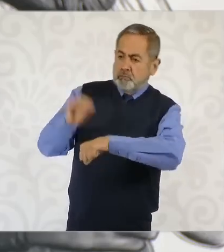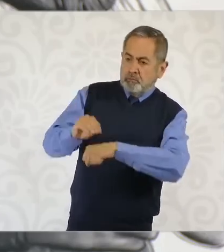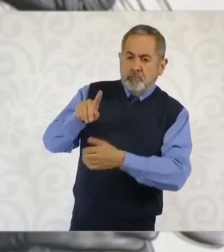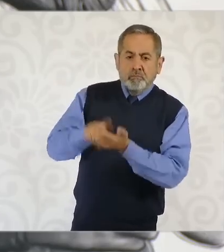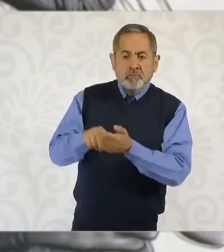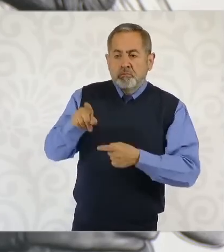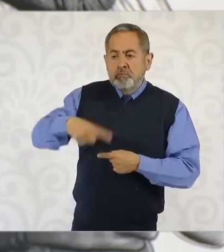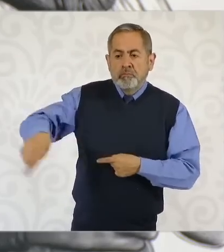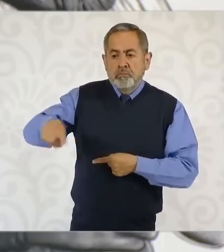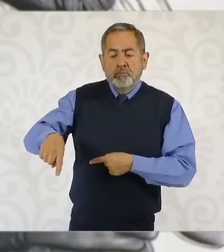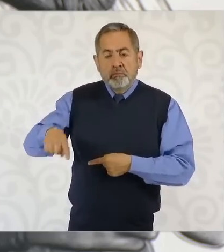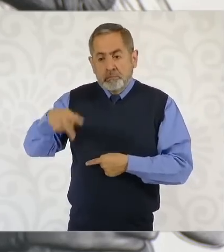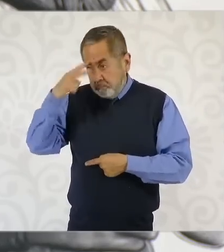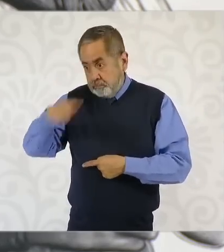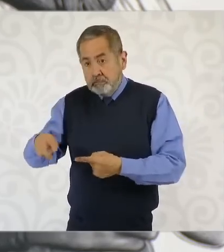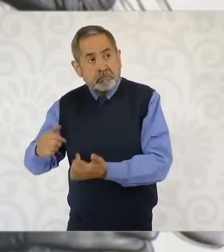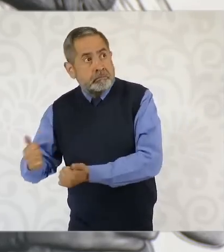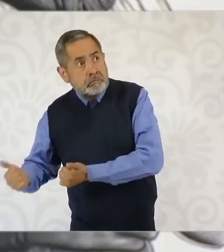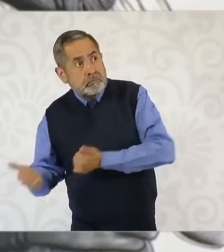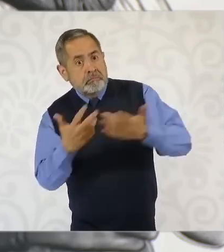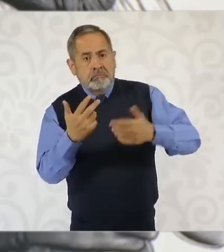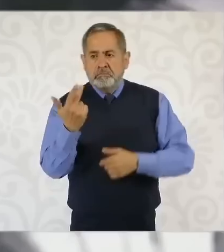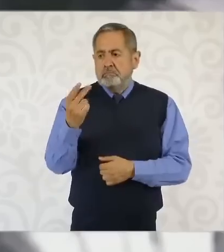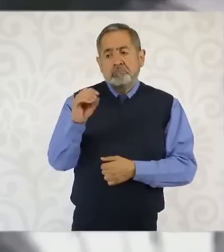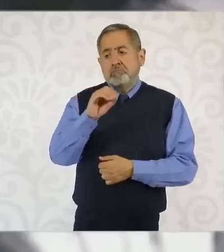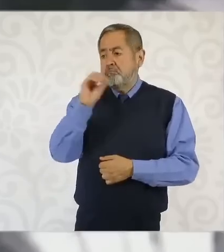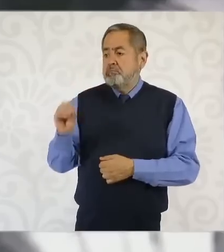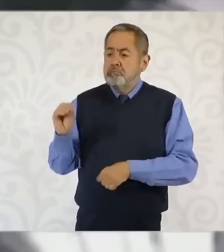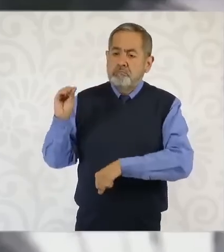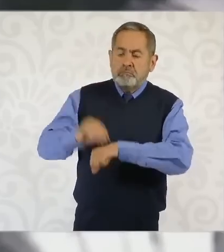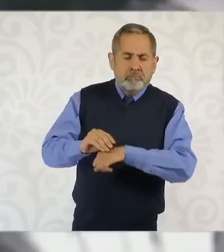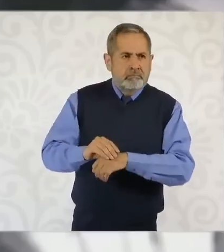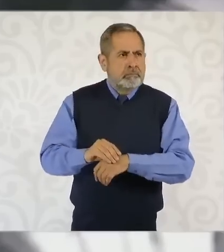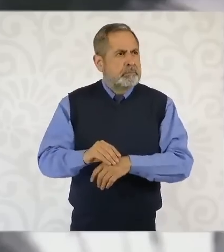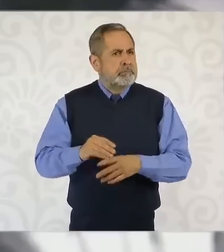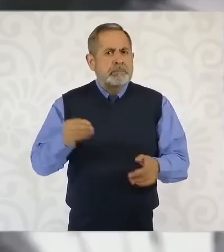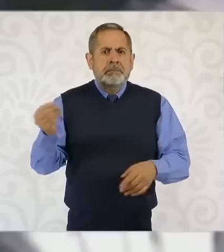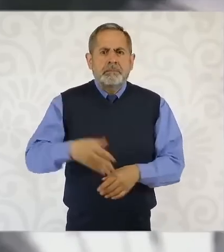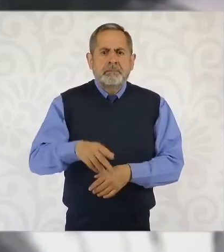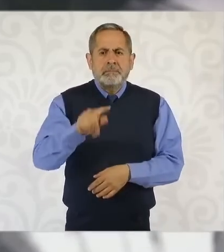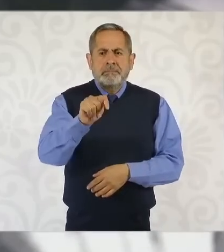ha leído un comunicado con el que busca ganar tiempo antes de concretar las represalias a